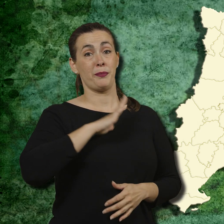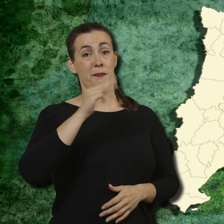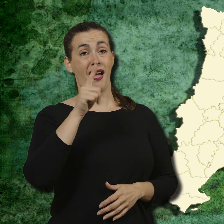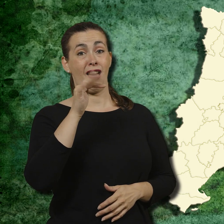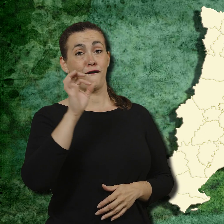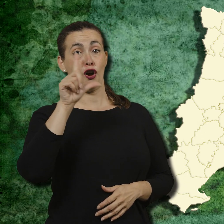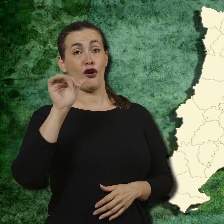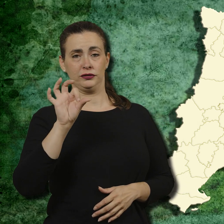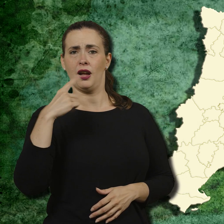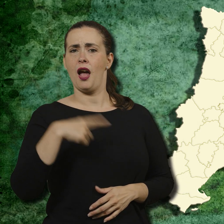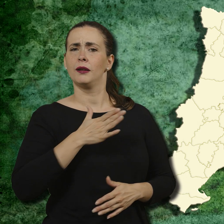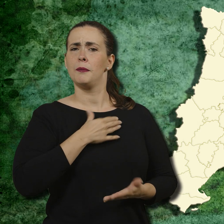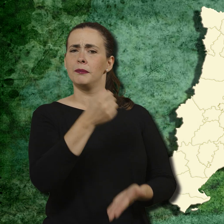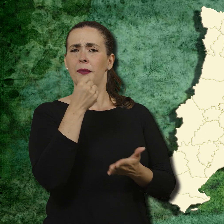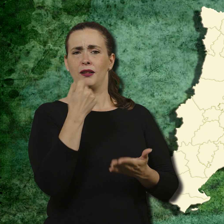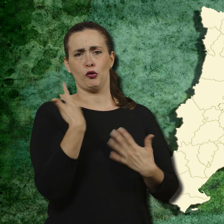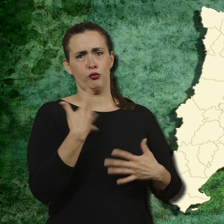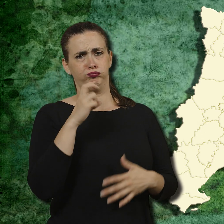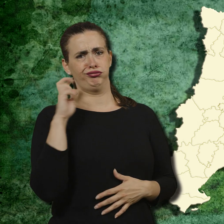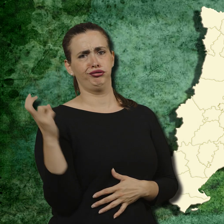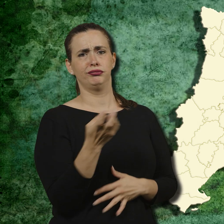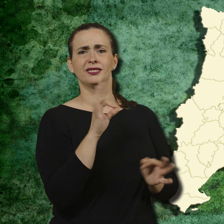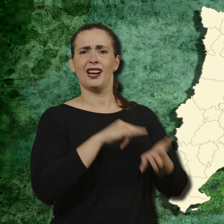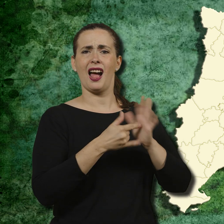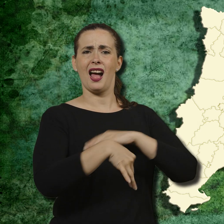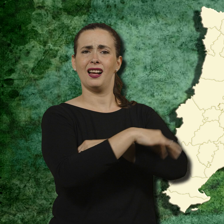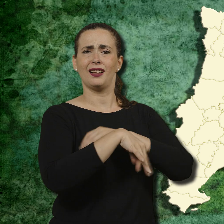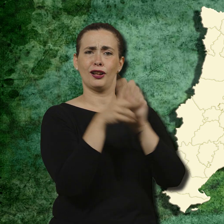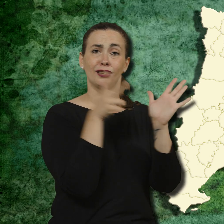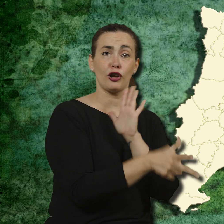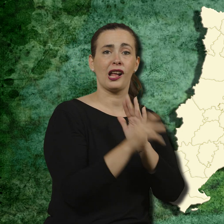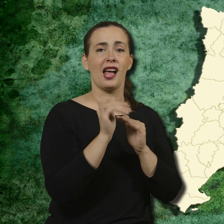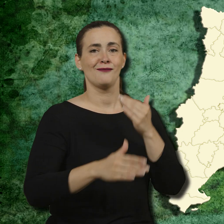el municipi de Palafolls ofereix un ampli patrimoni arquitectònic històric i modern